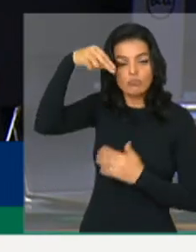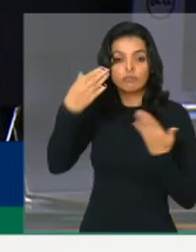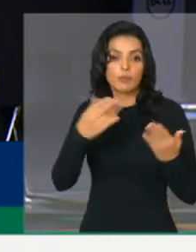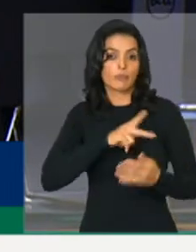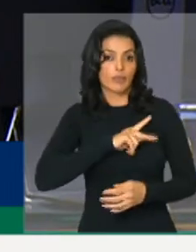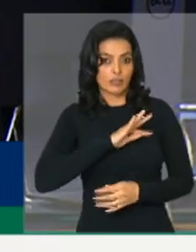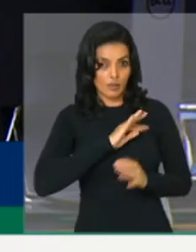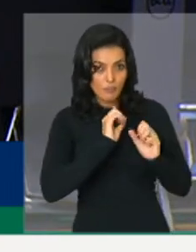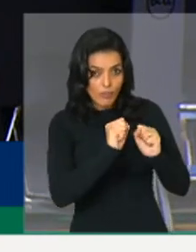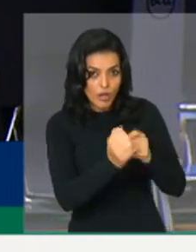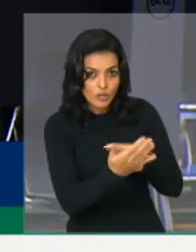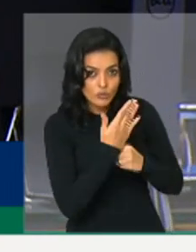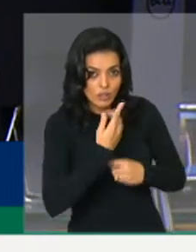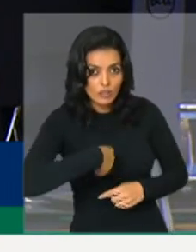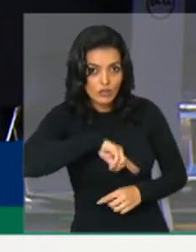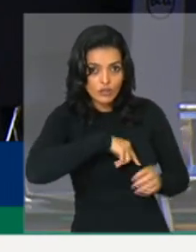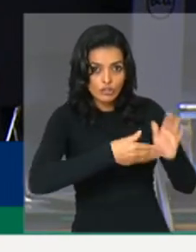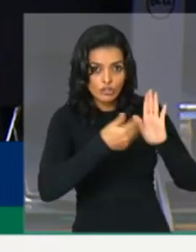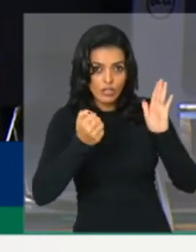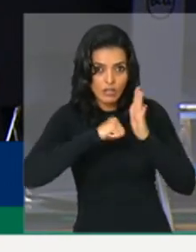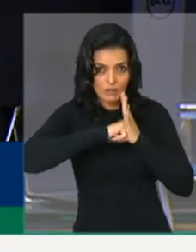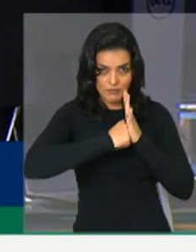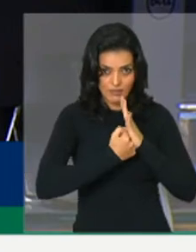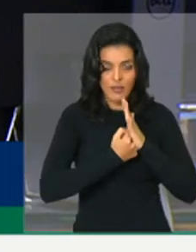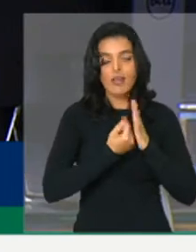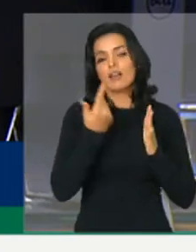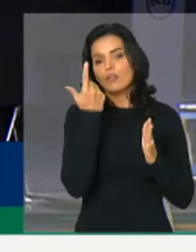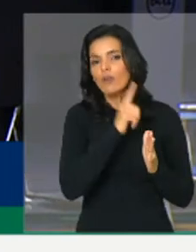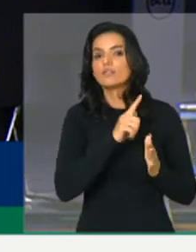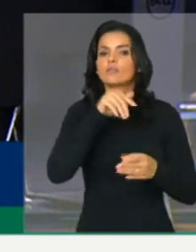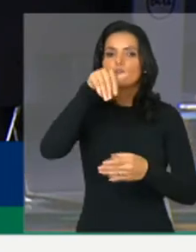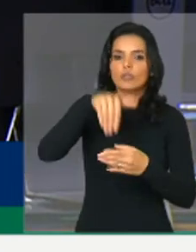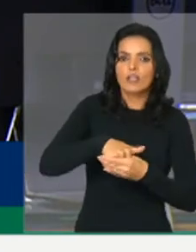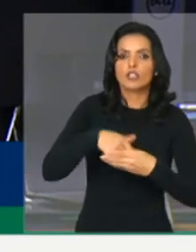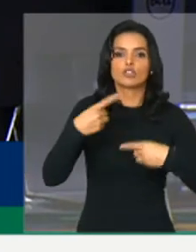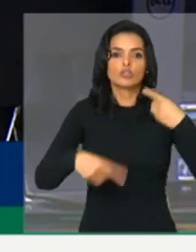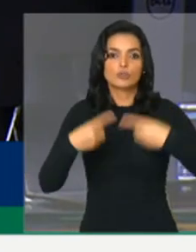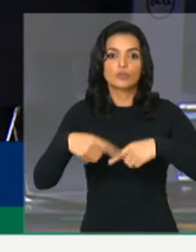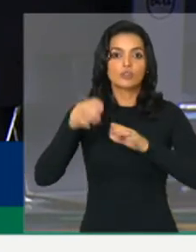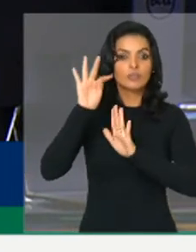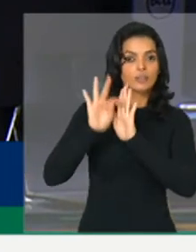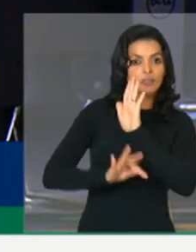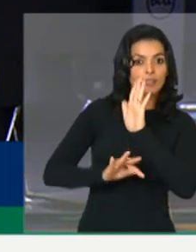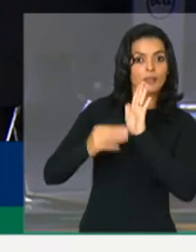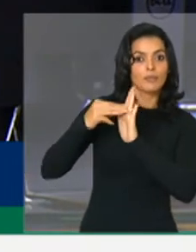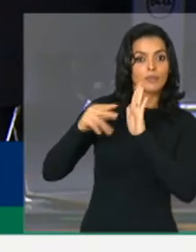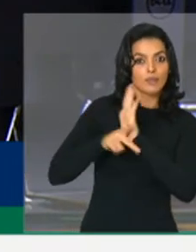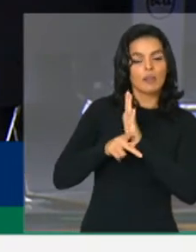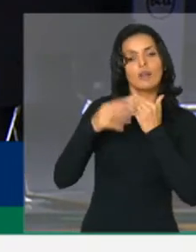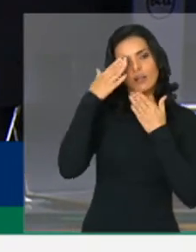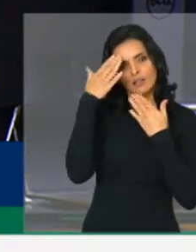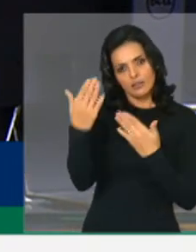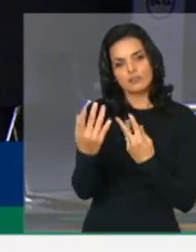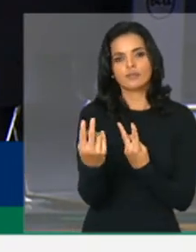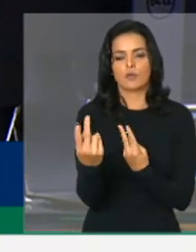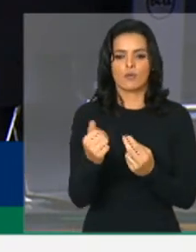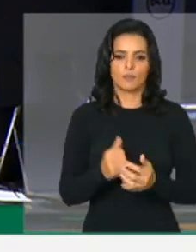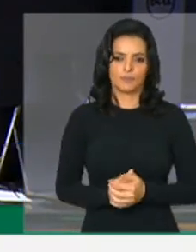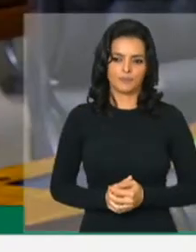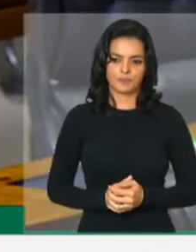EM ENFRENTAR OBSTRUÇÃO. MAS NÃO FARIA NUNCA AQUI UMA RETIRADA DE OBSTRUÇÃO PRA PAUTA DE UM PROJETO PORQUE SENÃO ABRIRIA UM PRECEDENTE SEM NECESSIDADE.